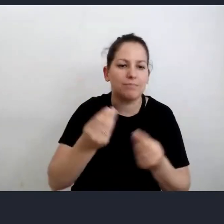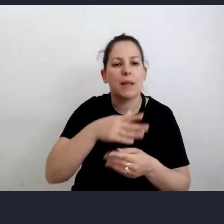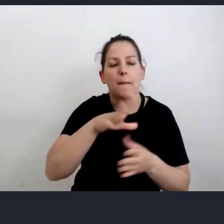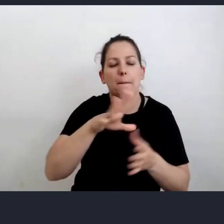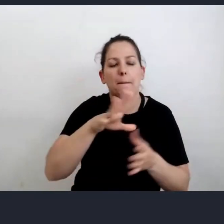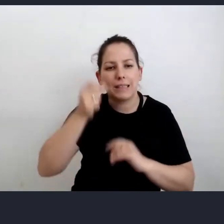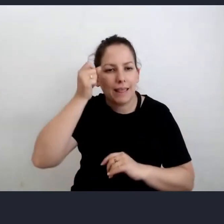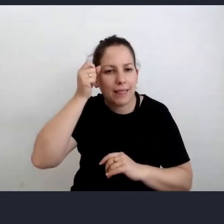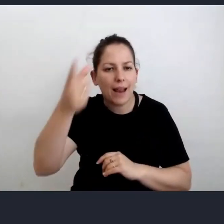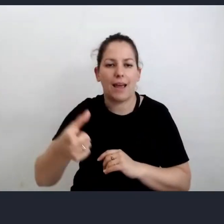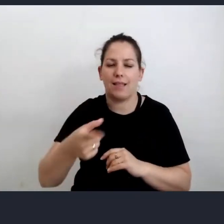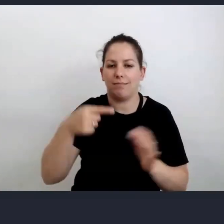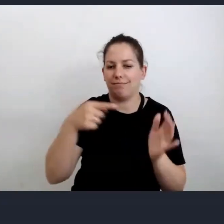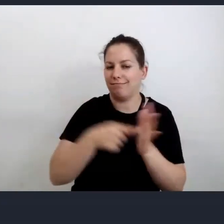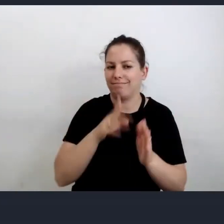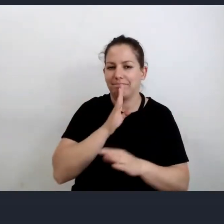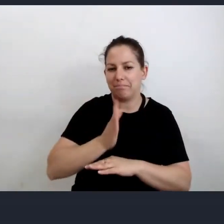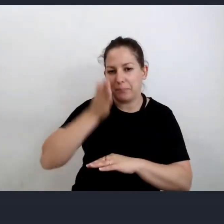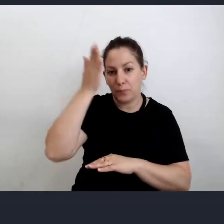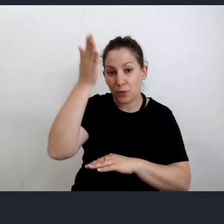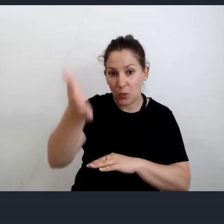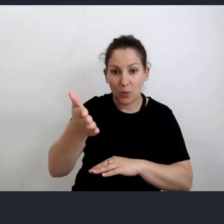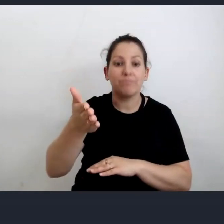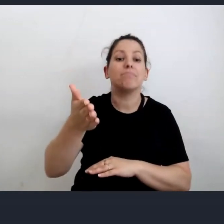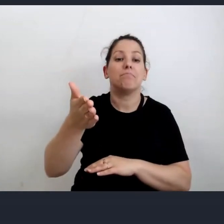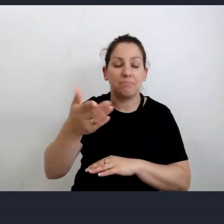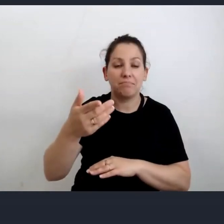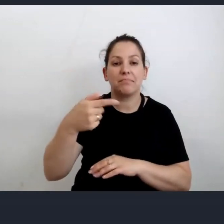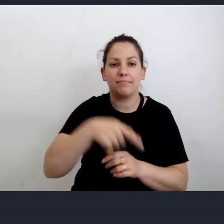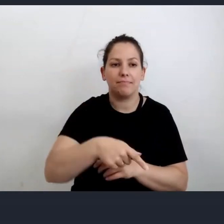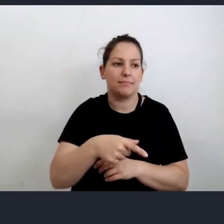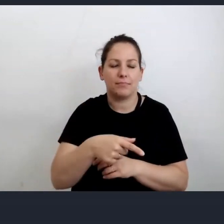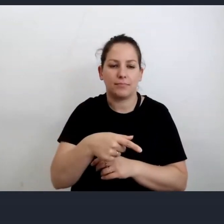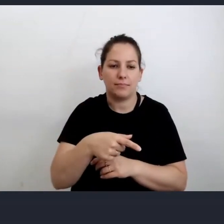bo to jest chyba przyszłość i tutaj od tego nie uciekniemy.